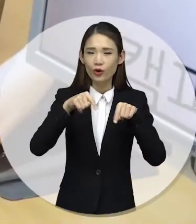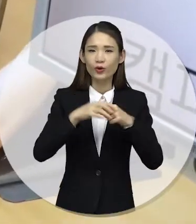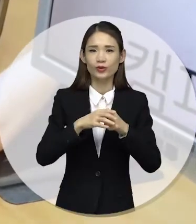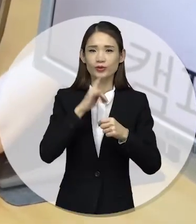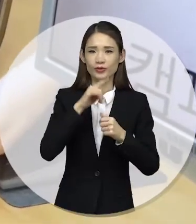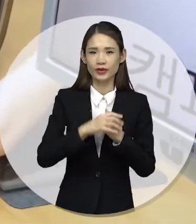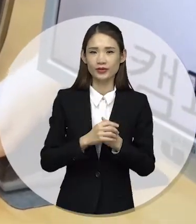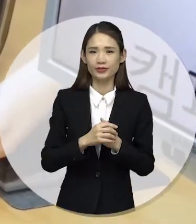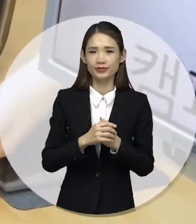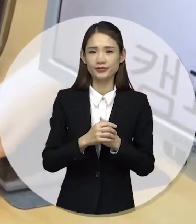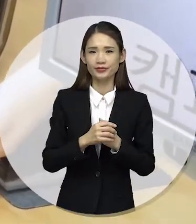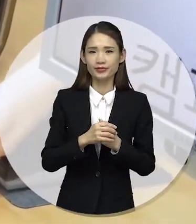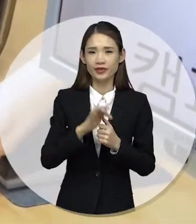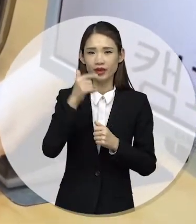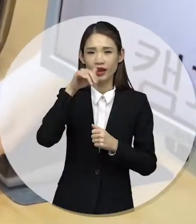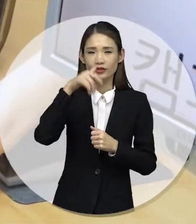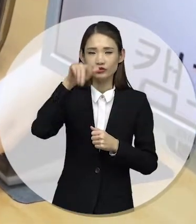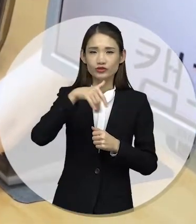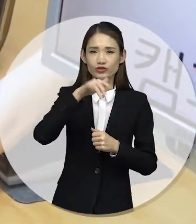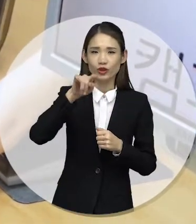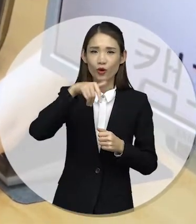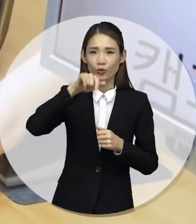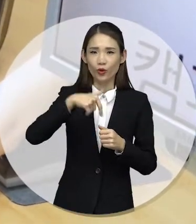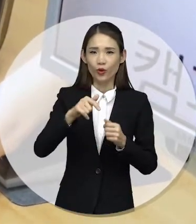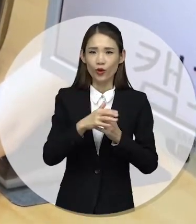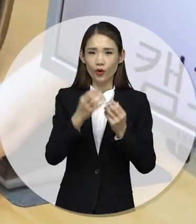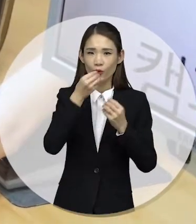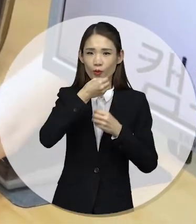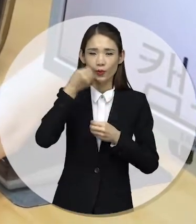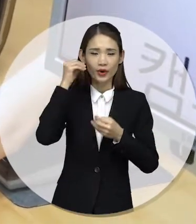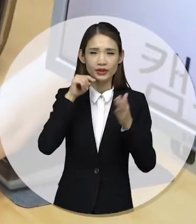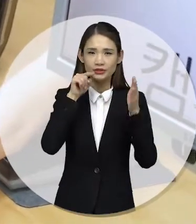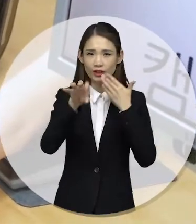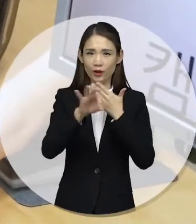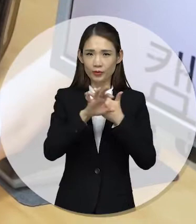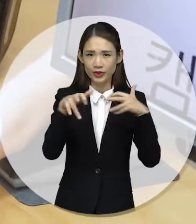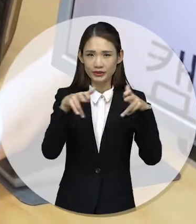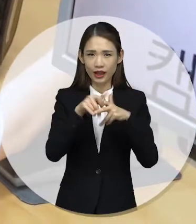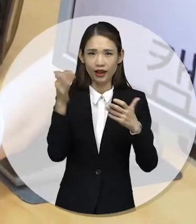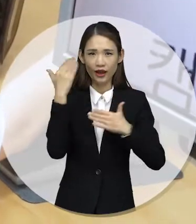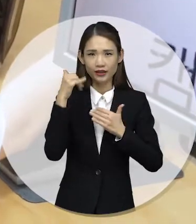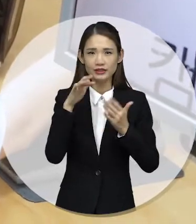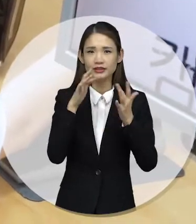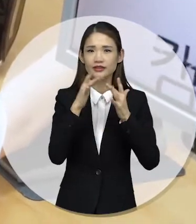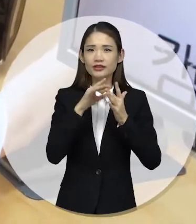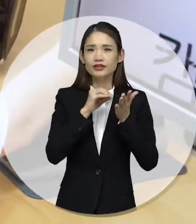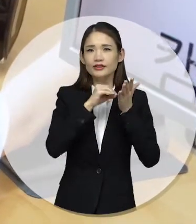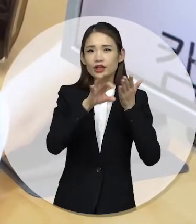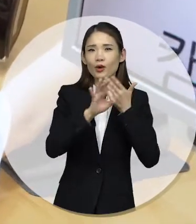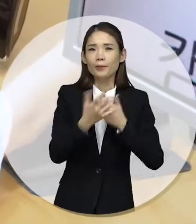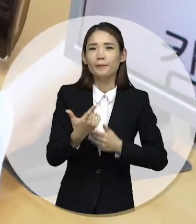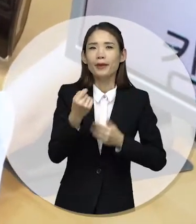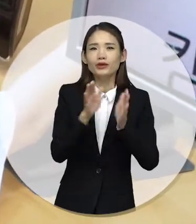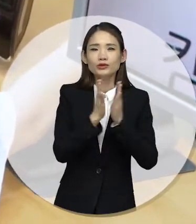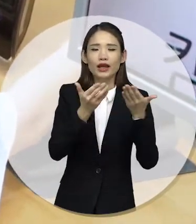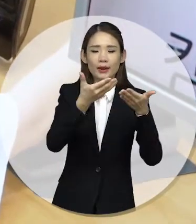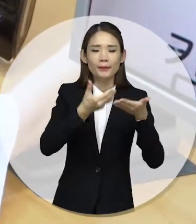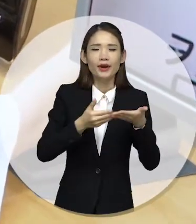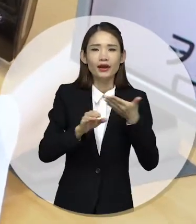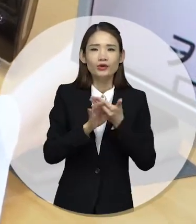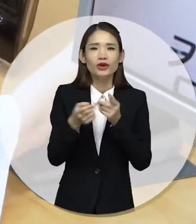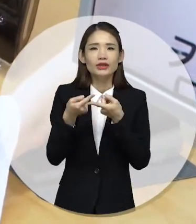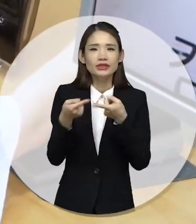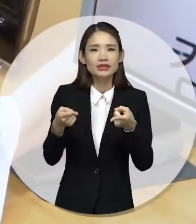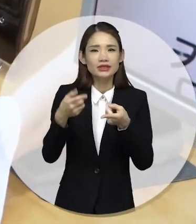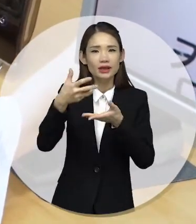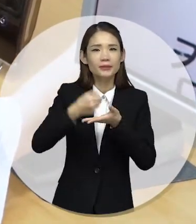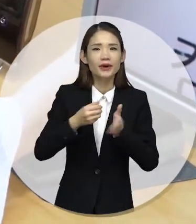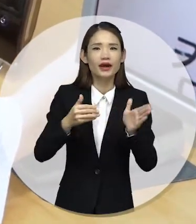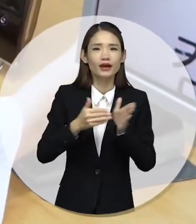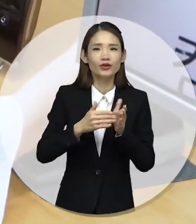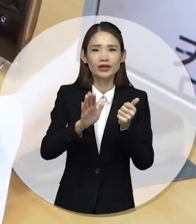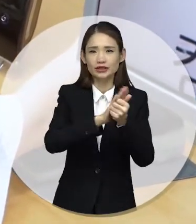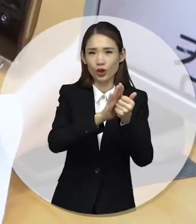김소희 : 학술정보원 홈페이지에 들어가면 장애 학생들은 인터넷으로 신청하면 바로 책을 받아볼 수 있는, 1층에서, 책을 바로 받아볼 수 있는 서비스가 있대.